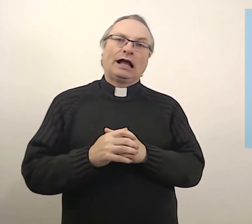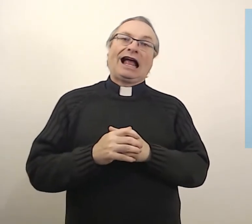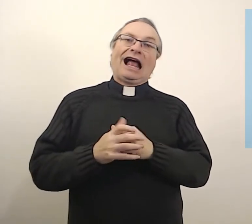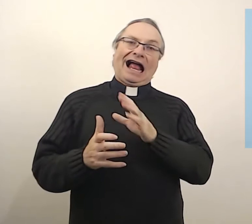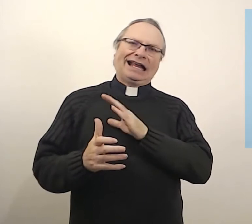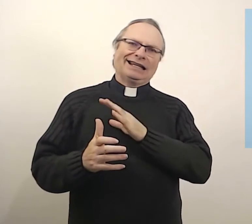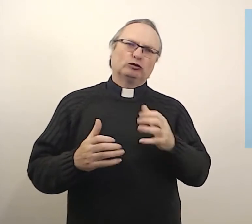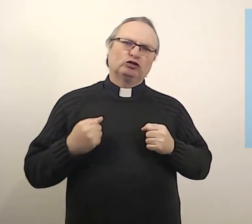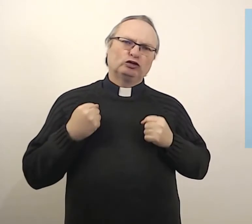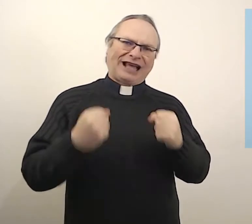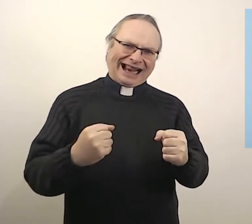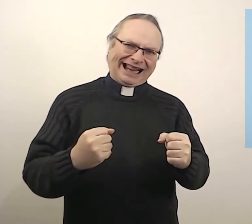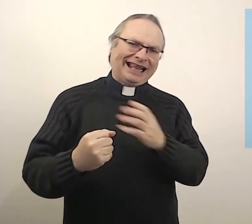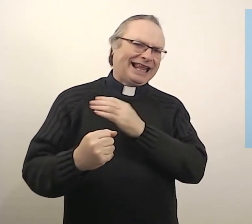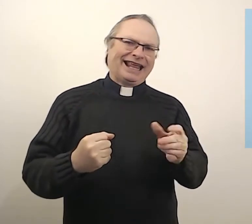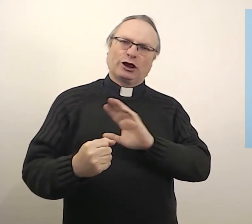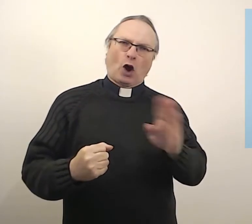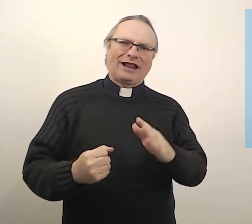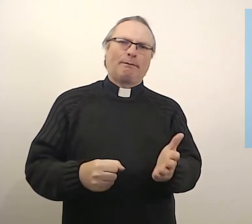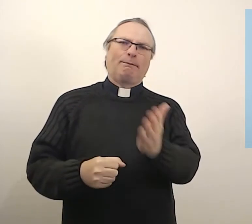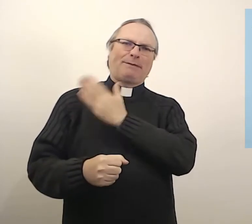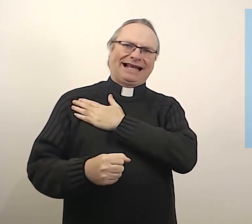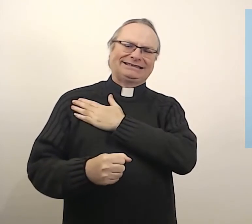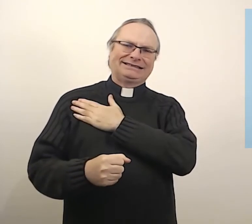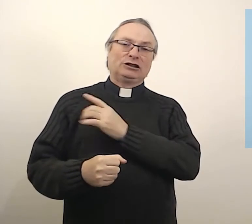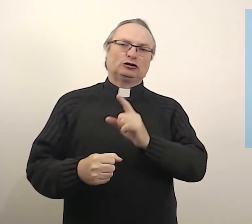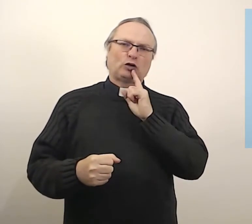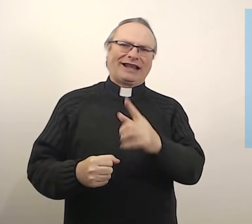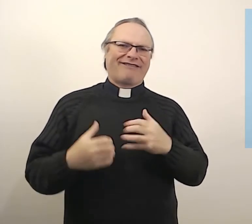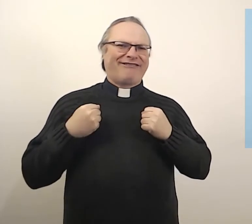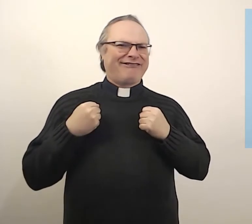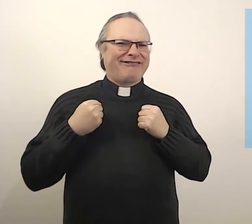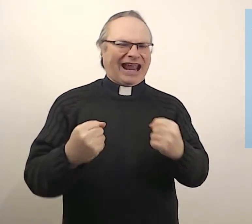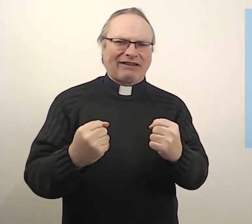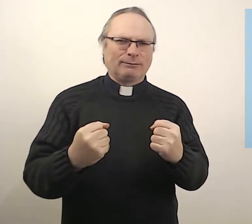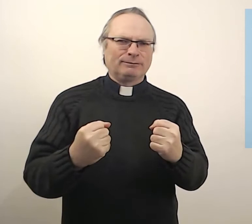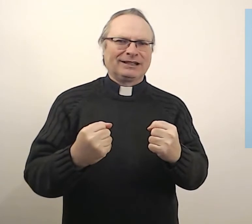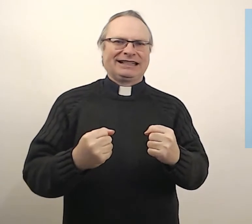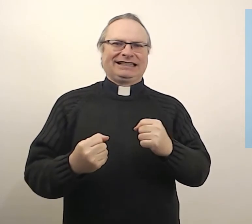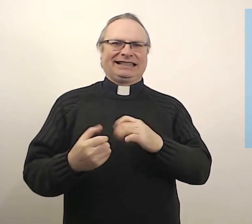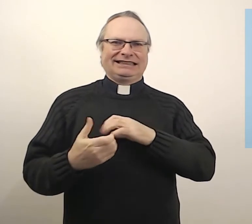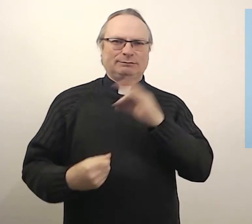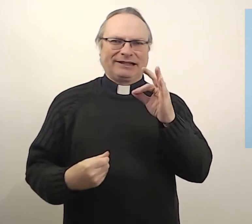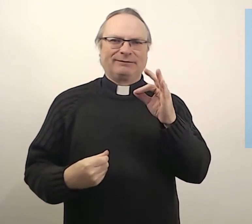Ayez du zèle, et non de la paresse. Soyez fervents d'esprit